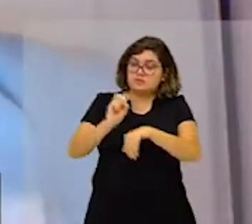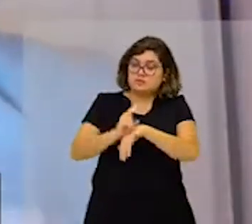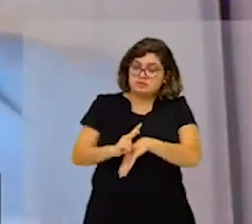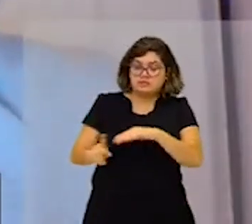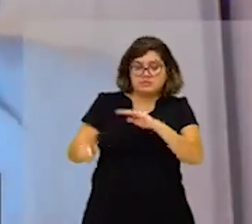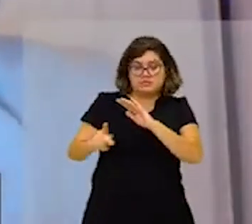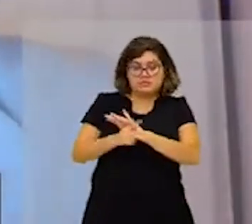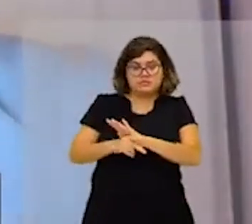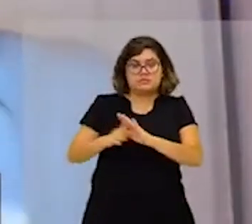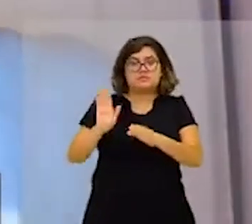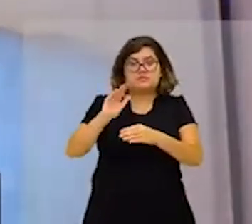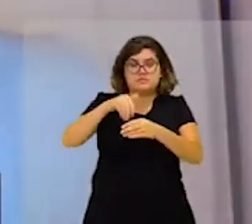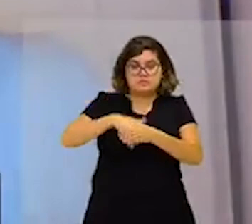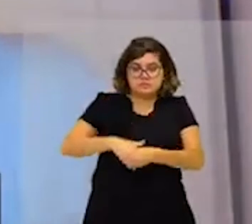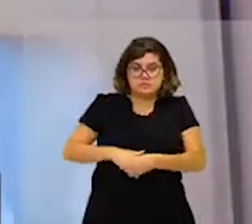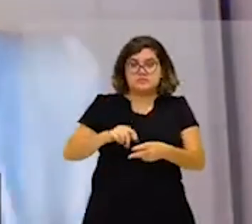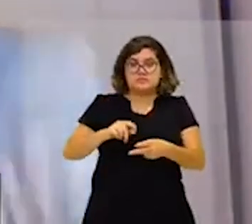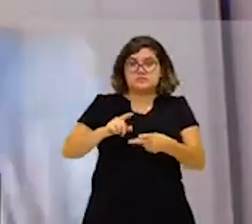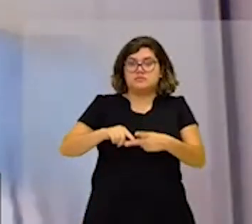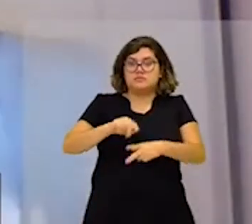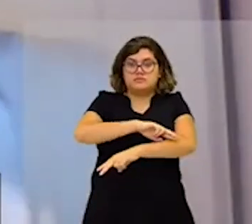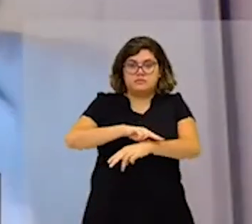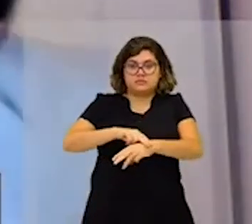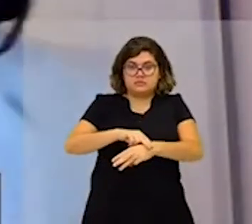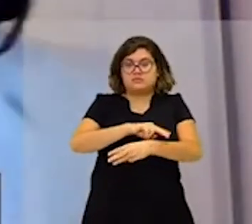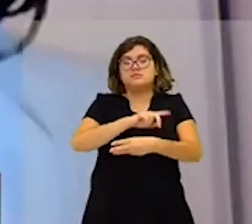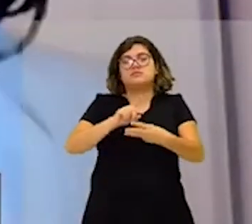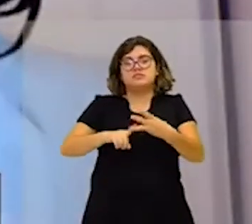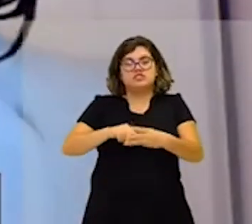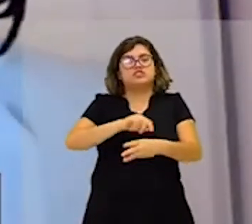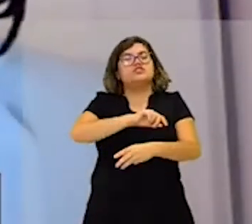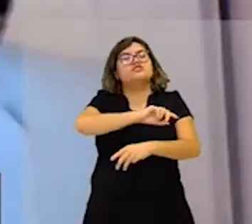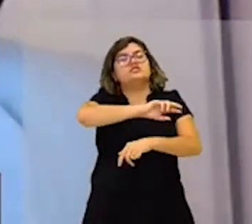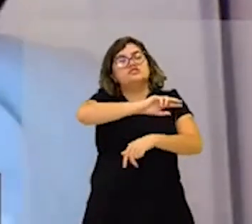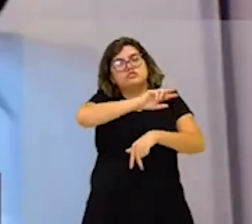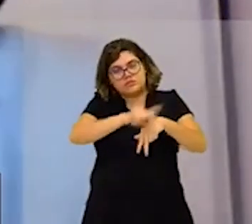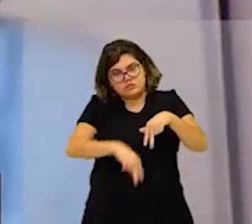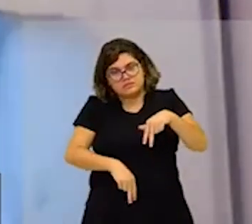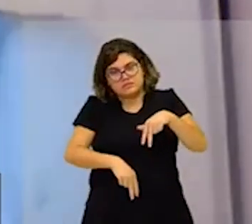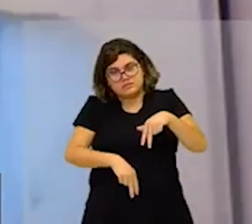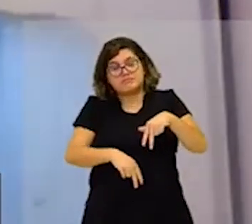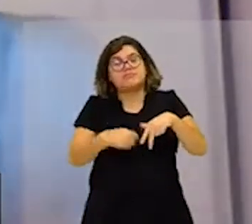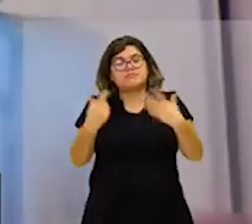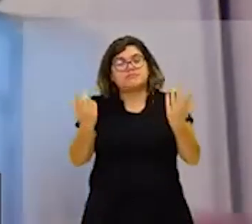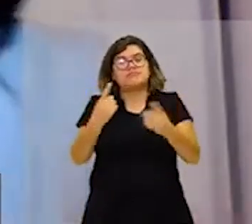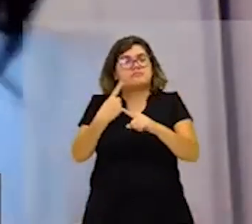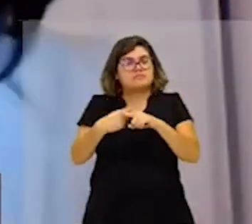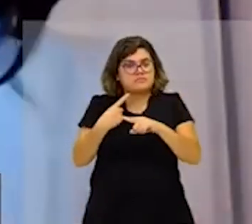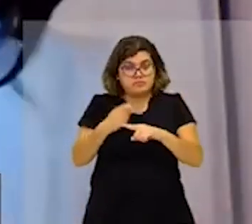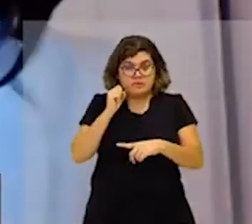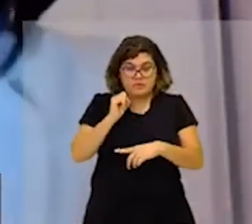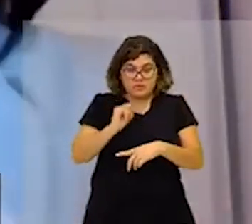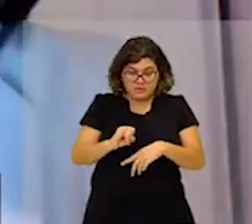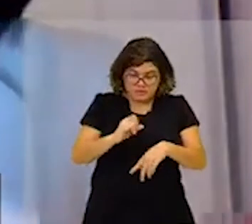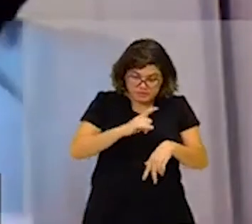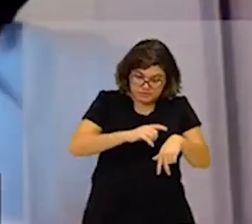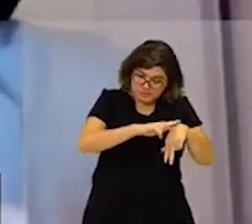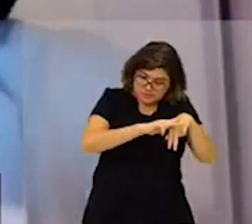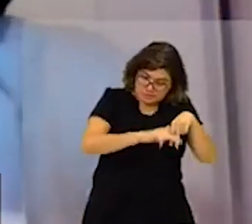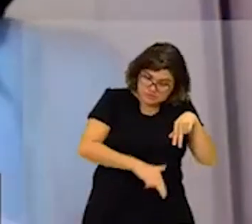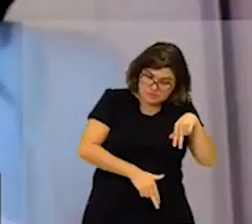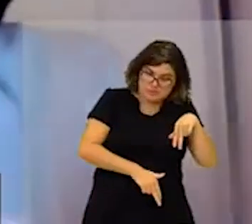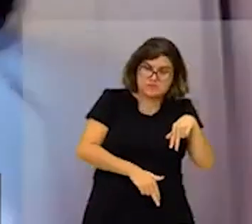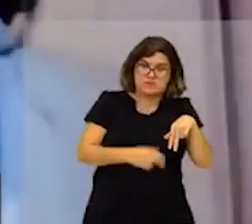racial racial interseccional portão porque o Senhor Varão de cotas de gênero eu vou priorizar